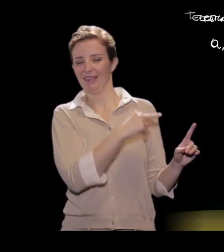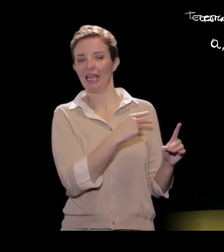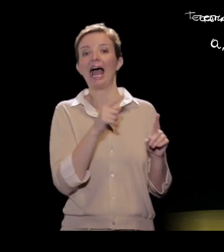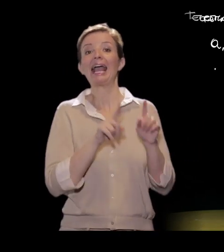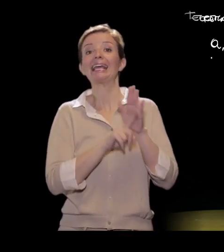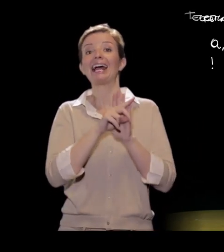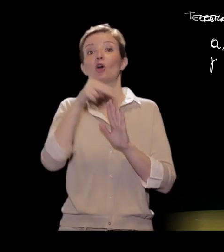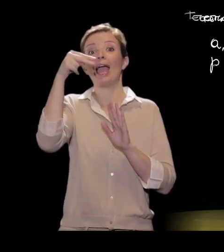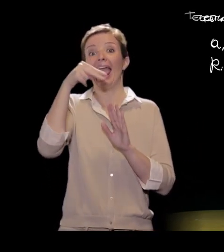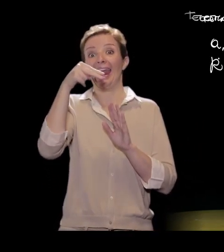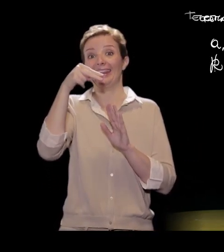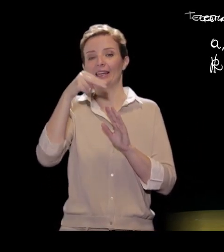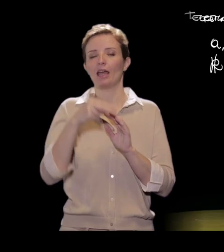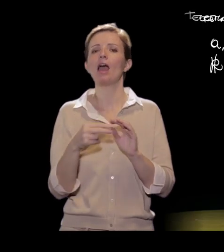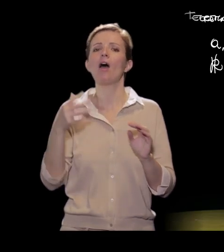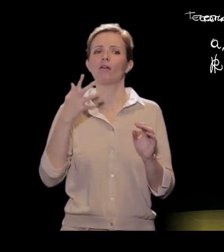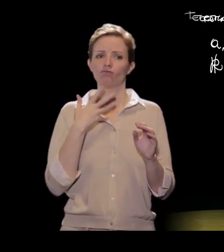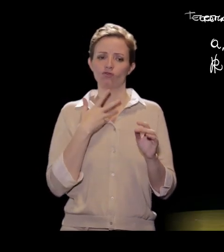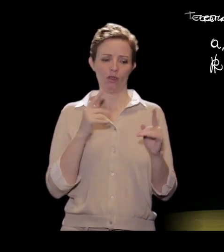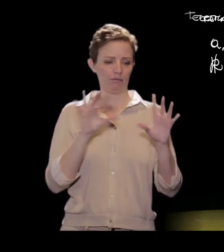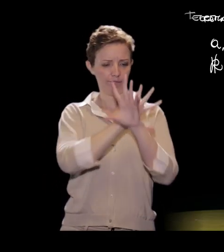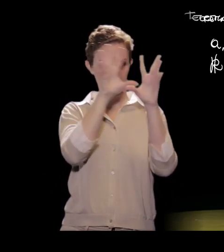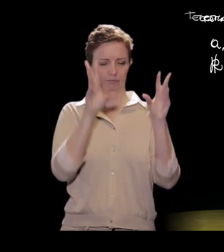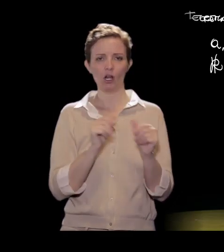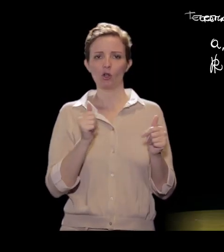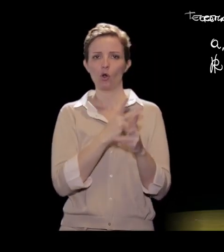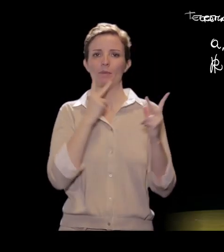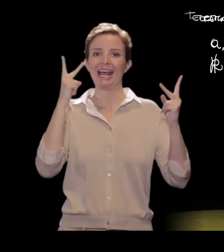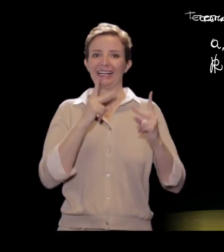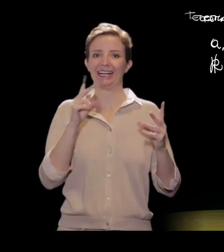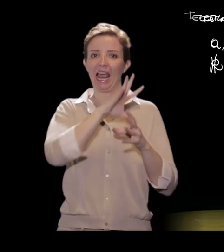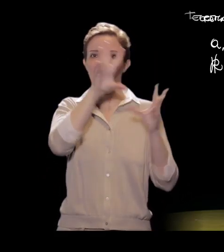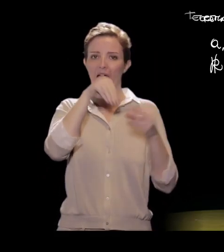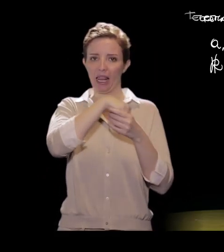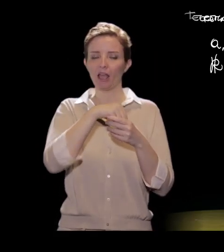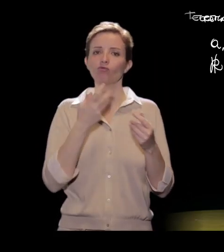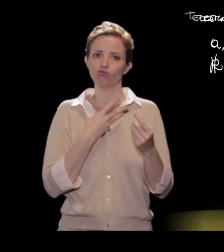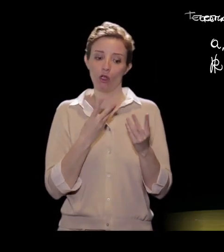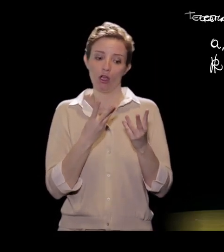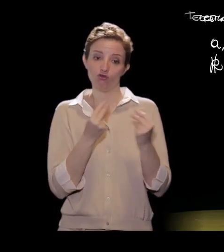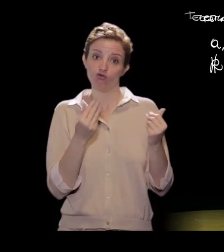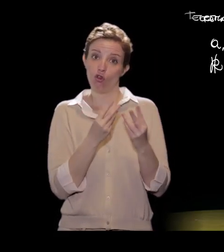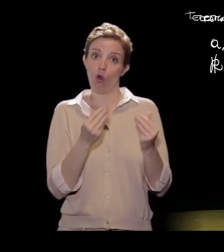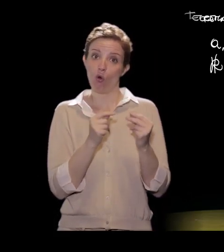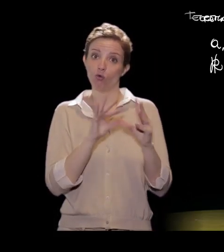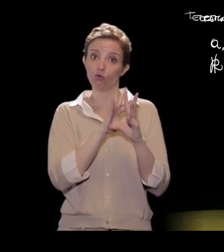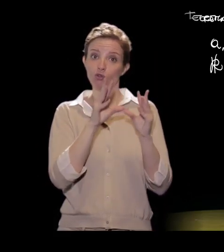ha in R, quindi nell'insieme dei numeri reali un numero di radici minore o uguale al grado dell'equazione.